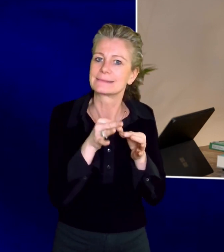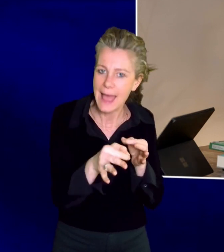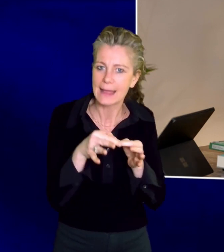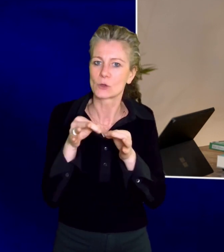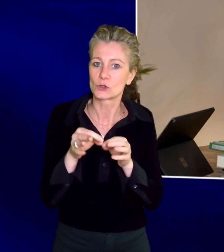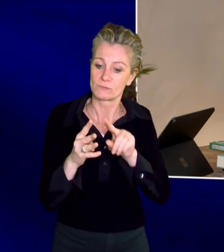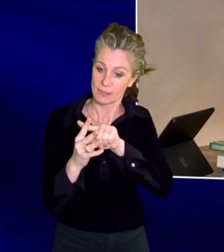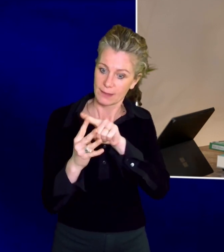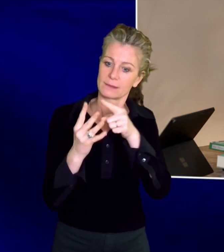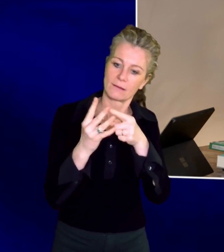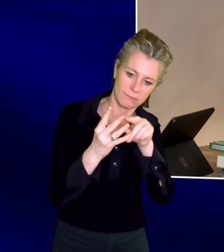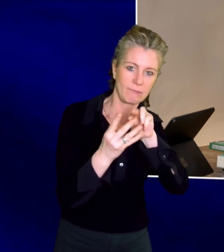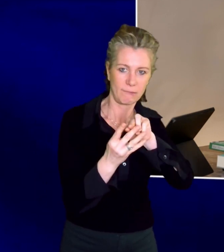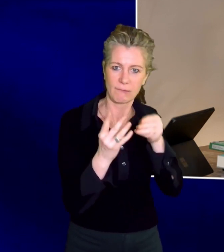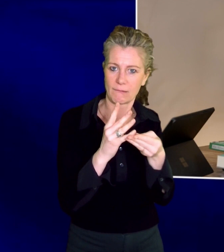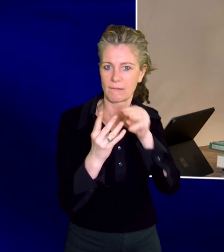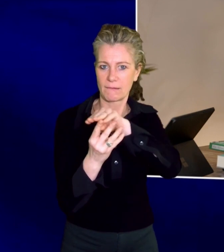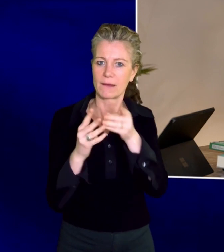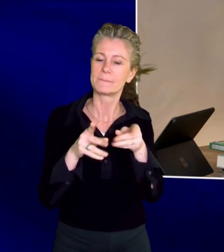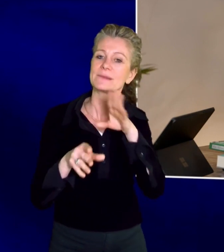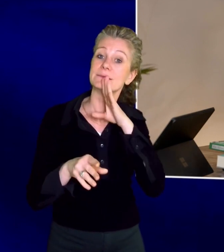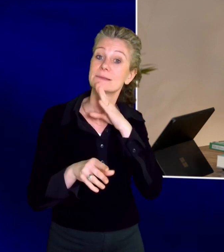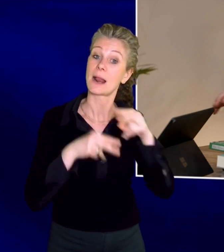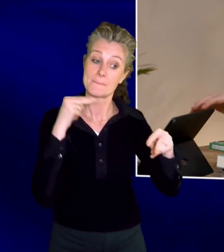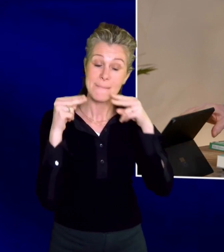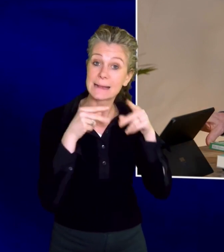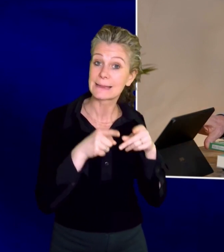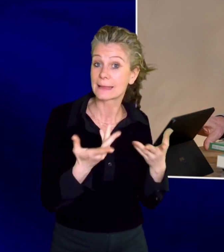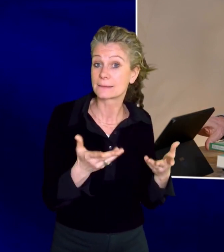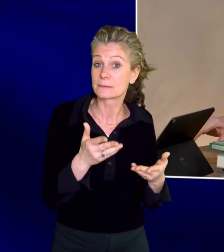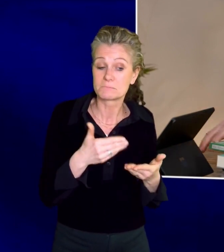Als je een maaltijd bereidt: Je doet iets met de soep, en je ontdooit het vlees...